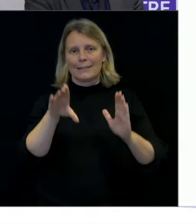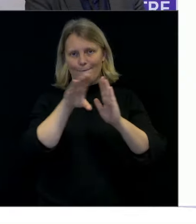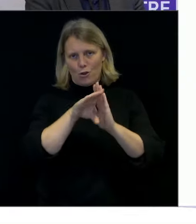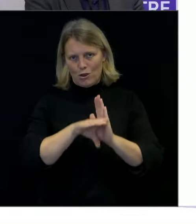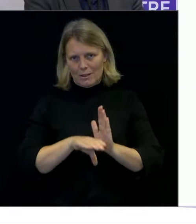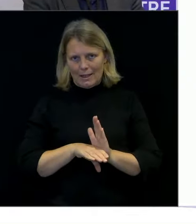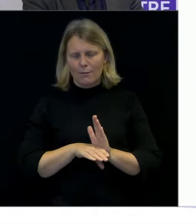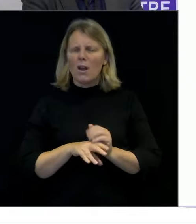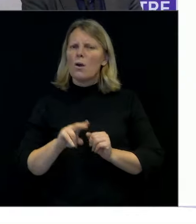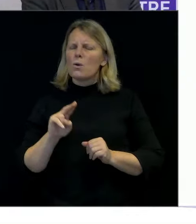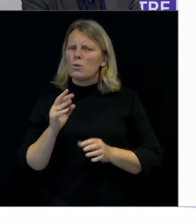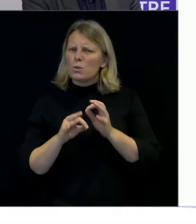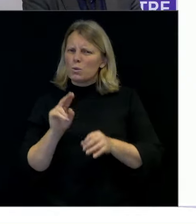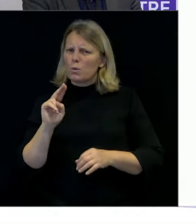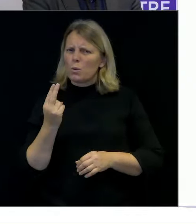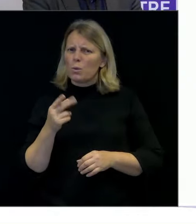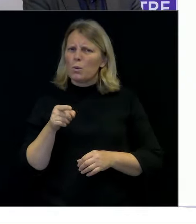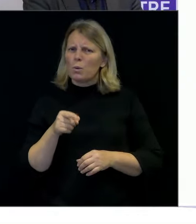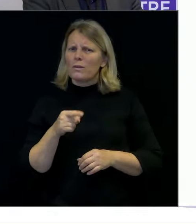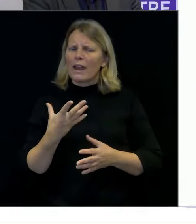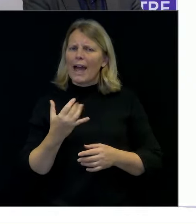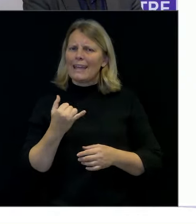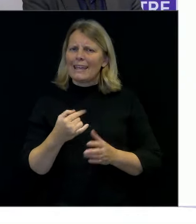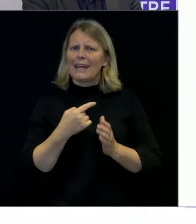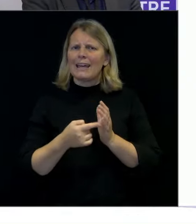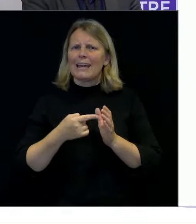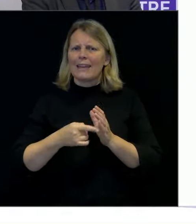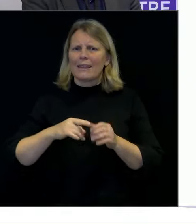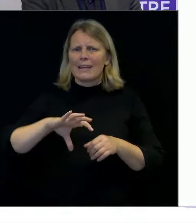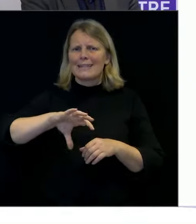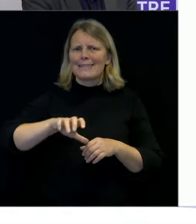Som det är nu är den i sektion 4, bilaga 1, i tillgänglighetsdirektivet.